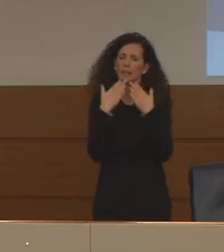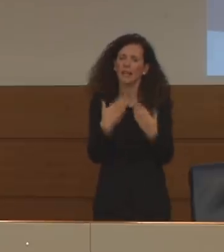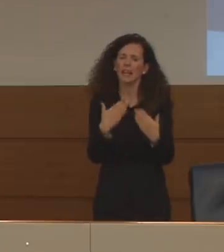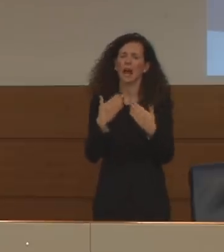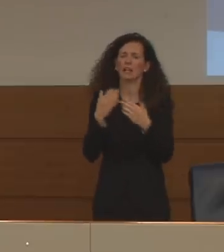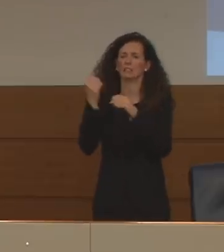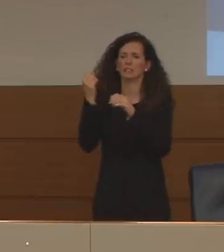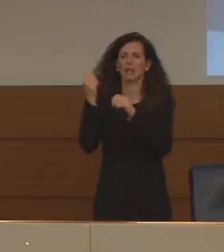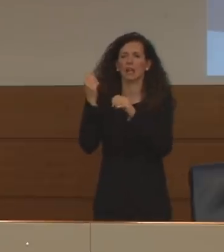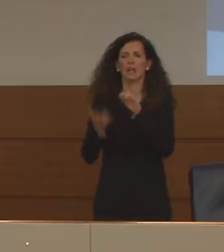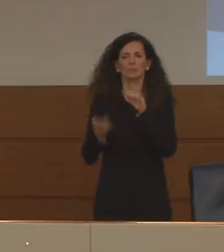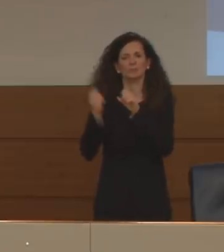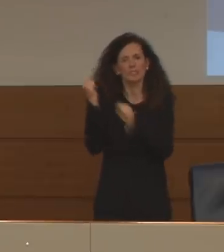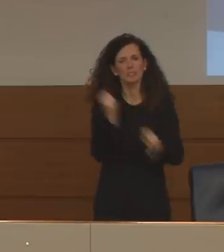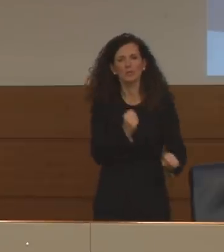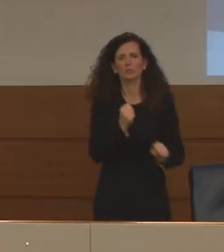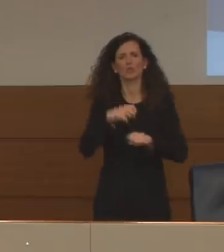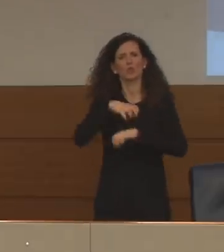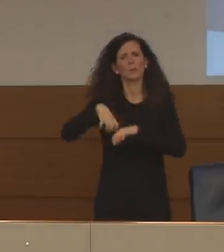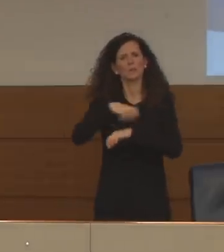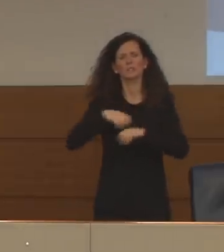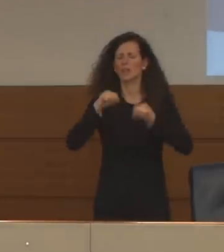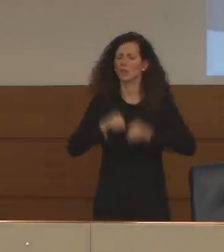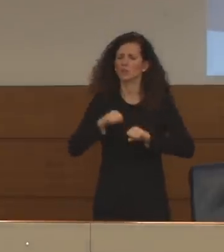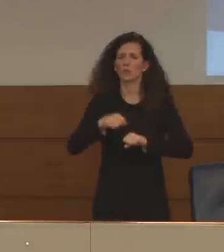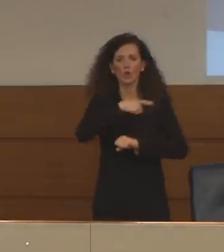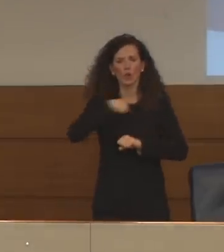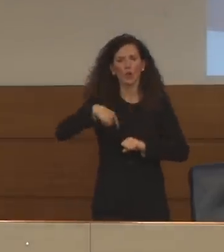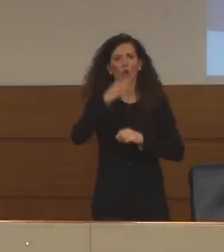il ministero della Salute, noi riusciamo a monitorizzare molto bene l'andamento